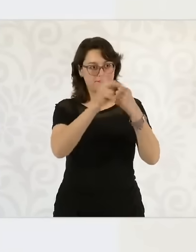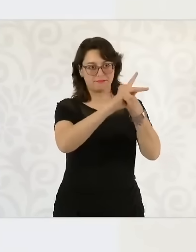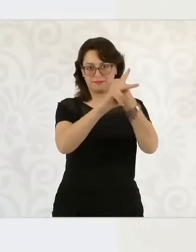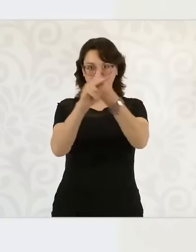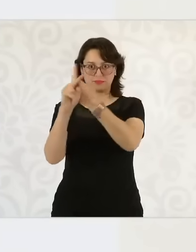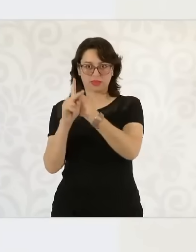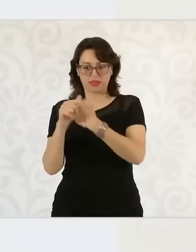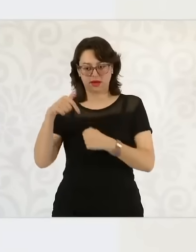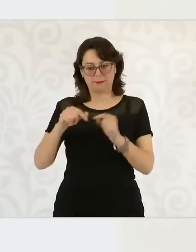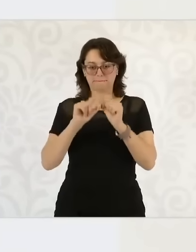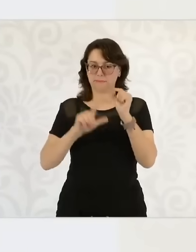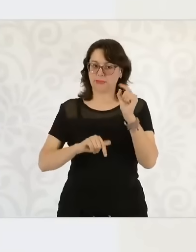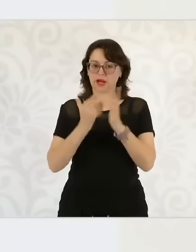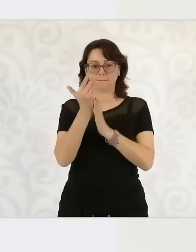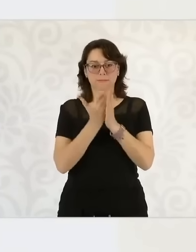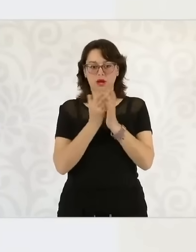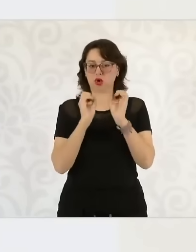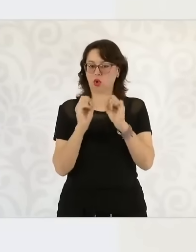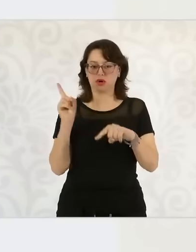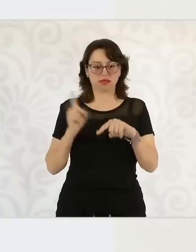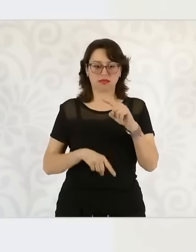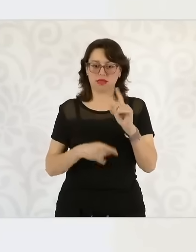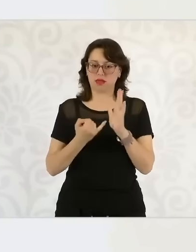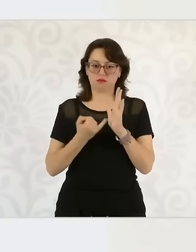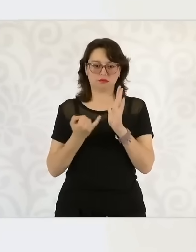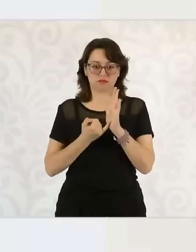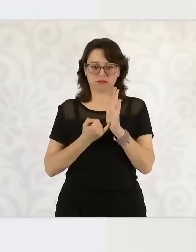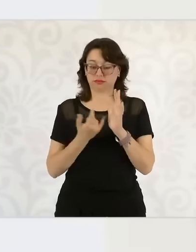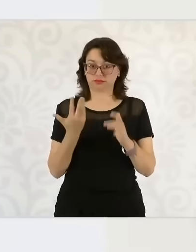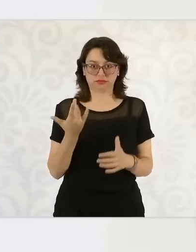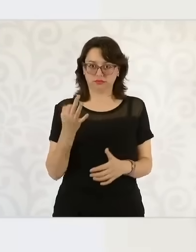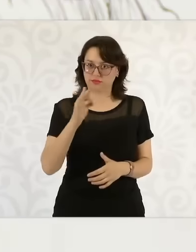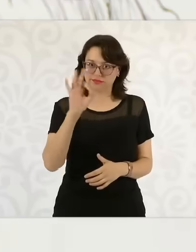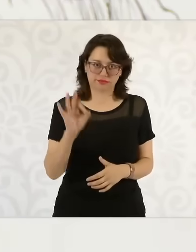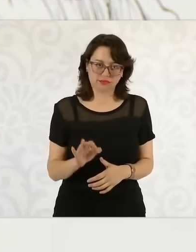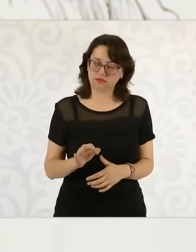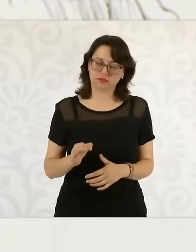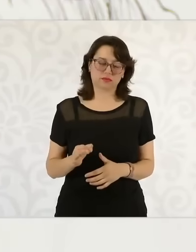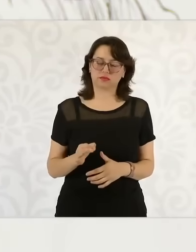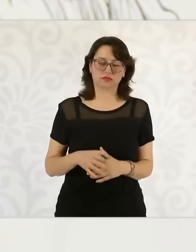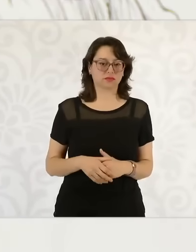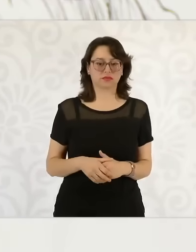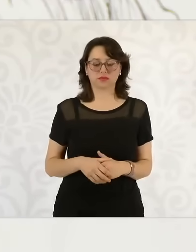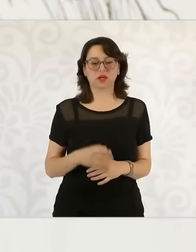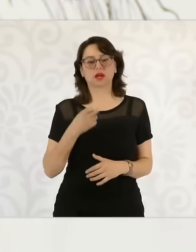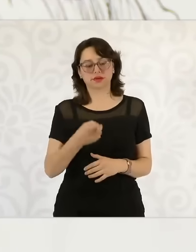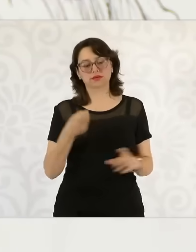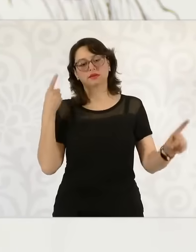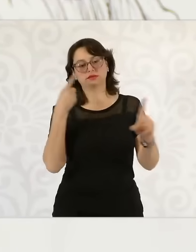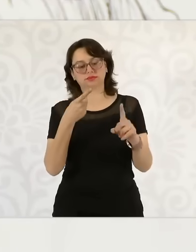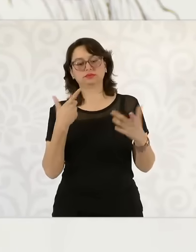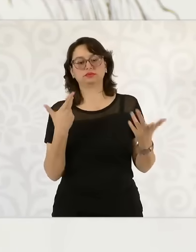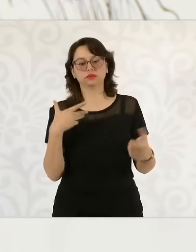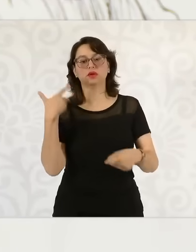México pueda ser excluido pues de este 50% que existe hoy entonces viene la próxima